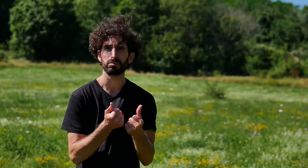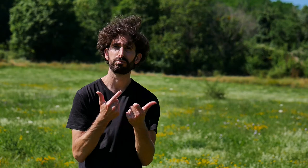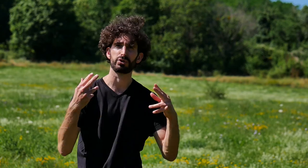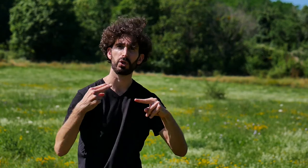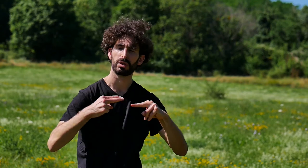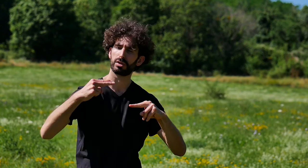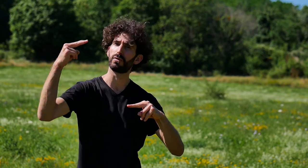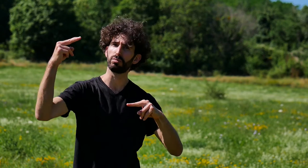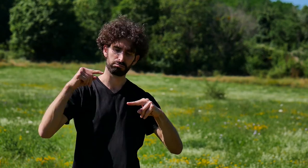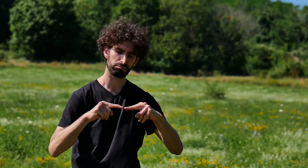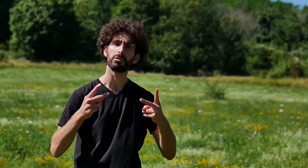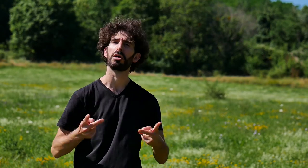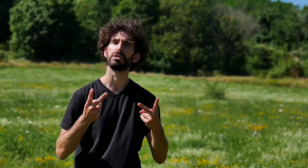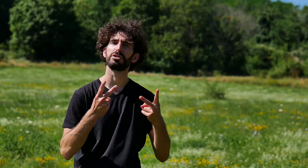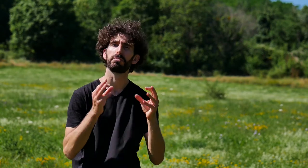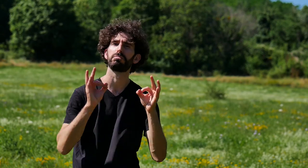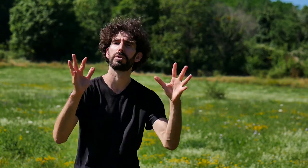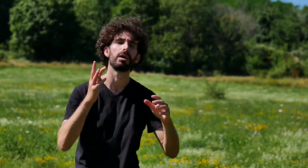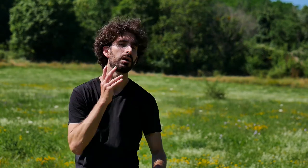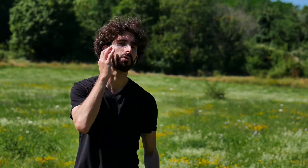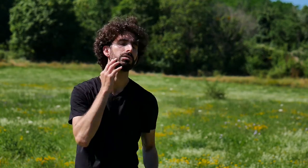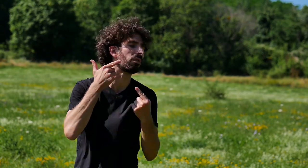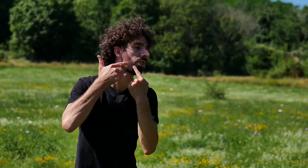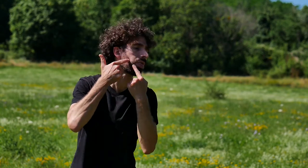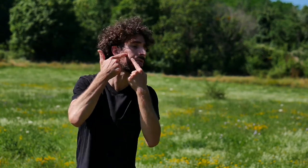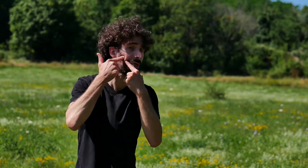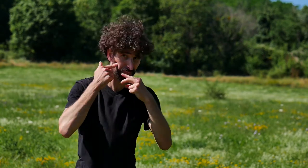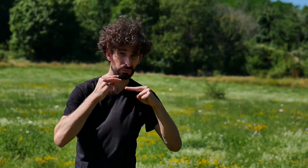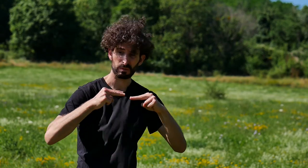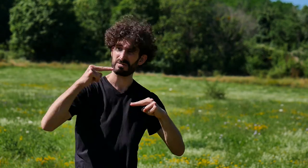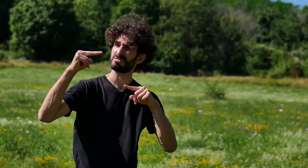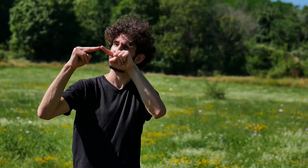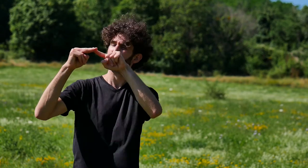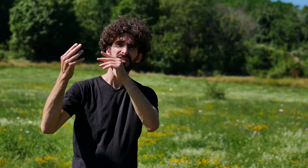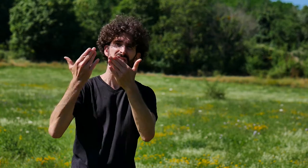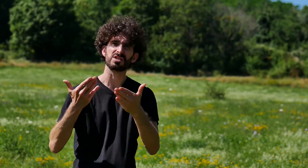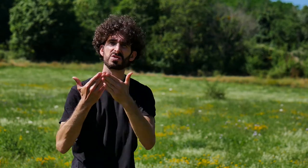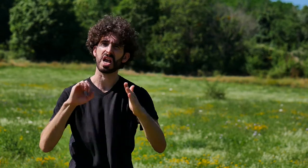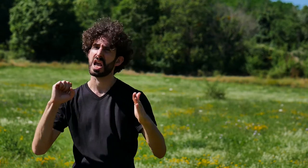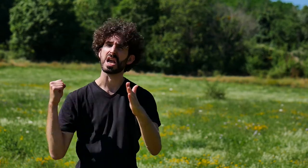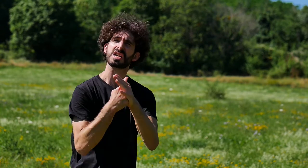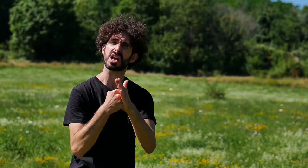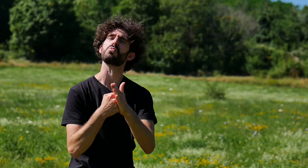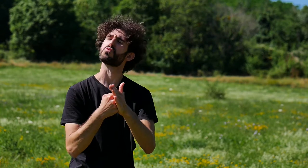Elle a plusieurs niveaux. Du plus léger, comme les boutons des adolescents, au plus extrême.